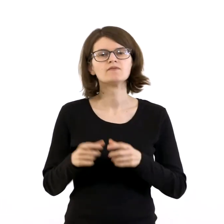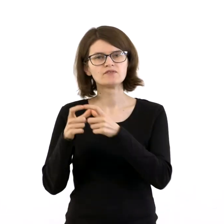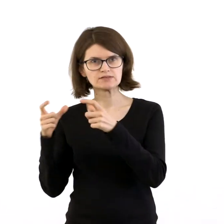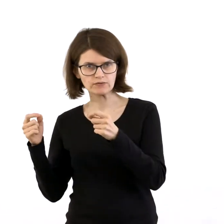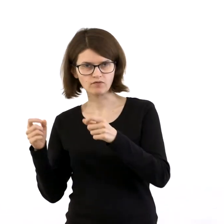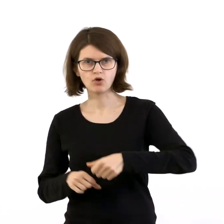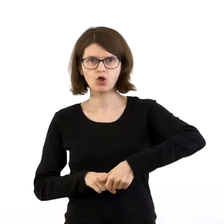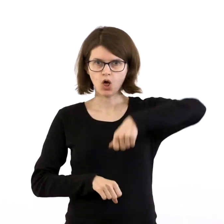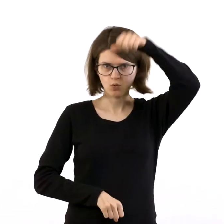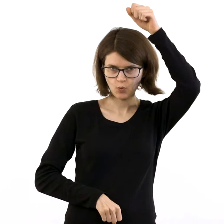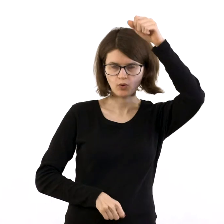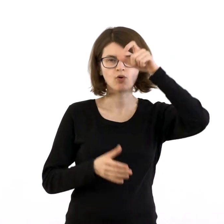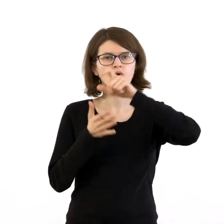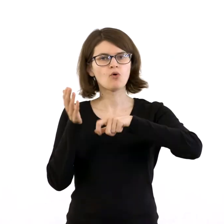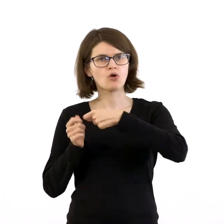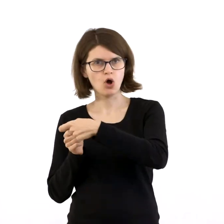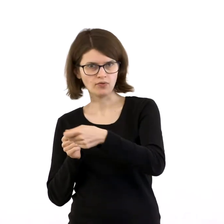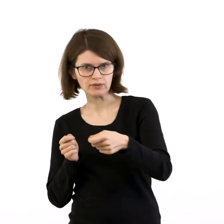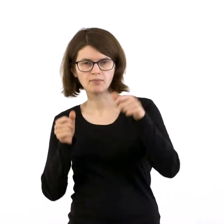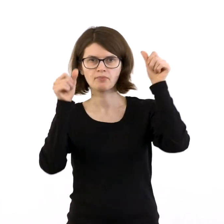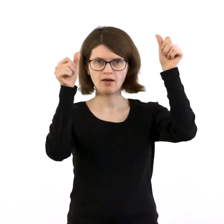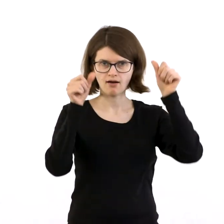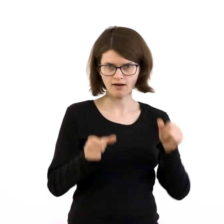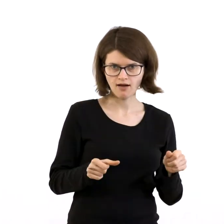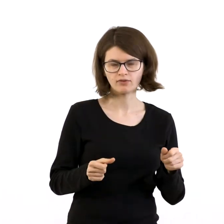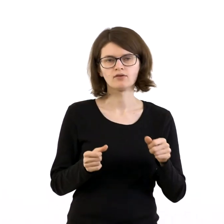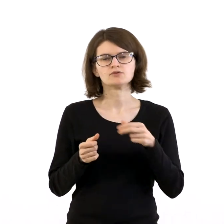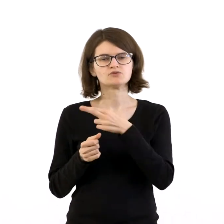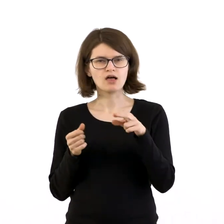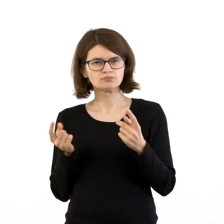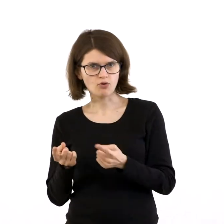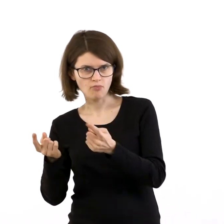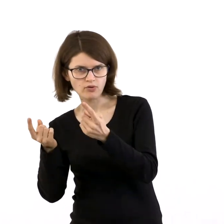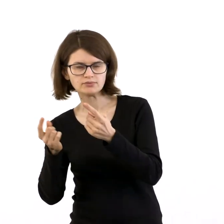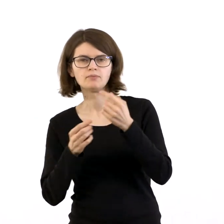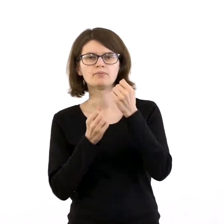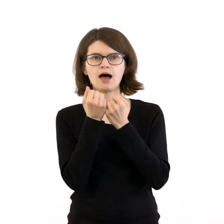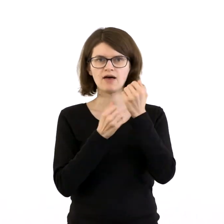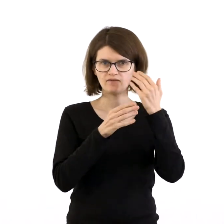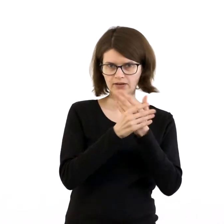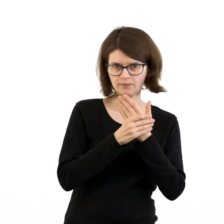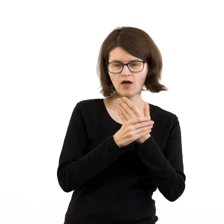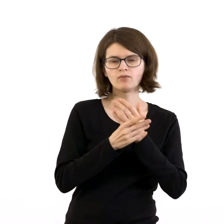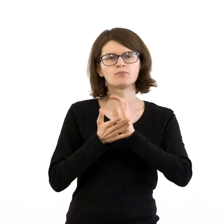wizytówki, rollupy, ulotki, plakaty, gadżety, papier firmowy,